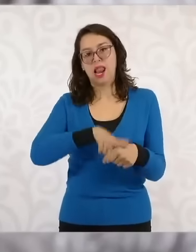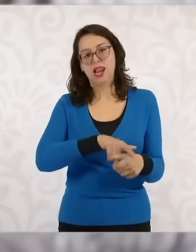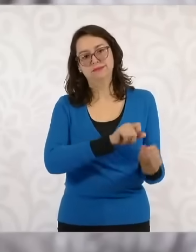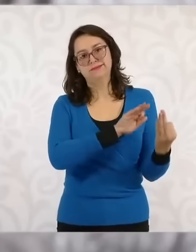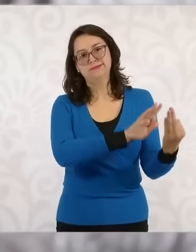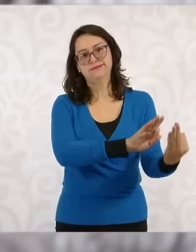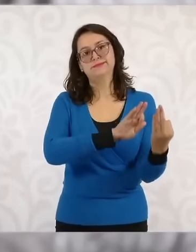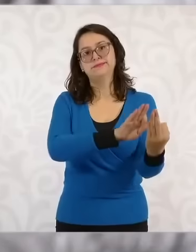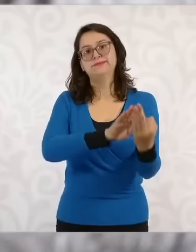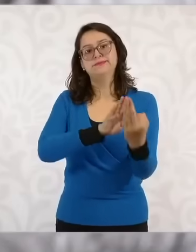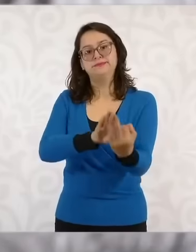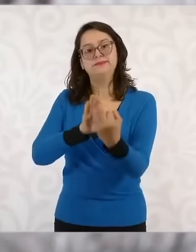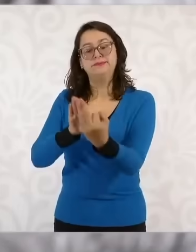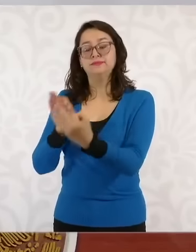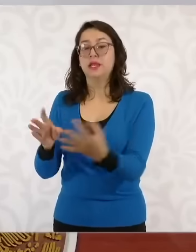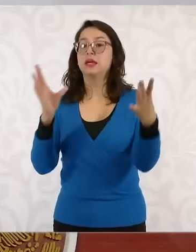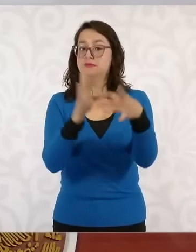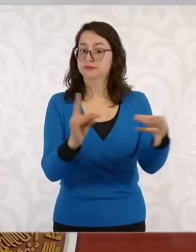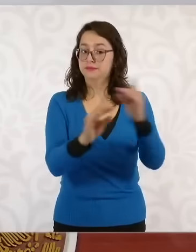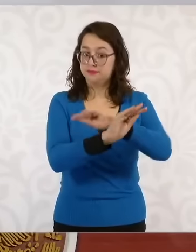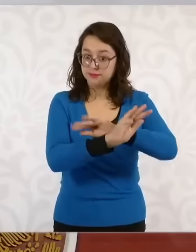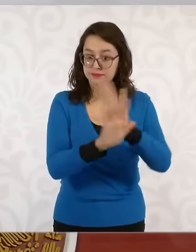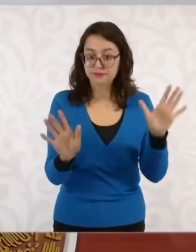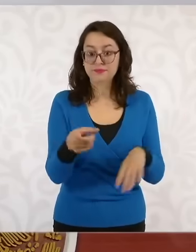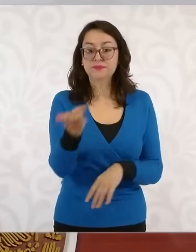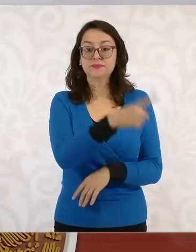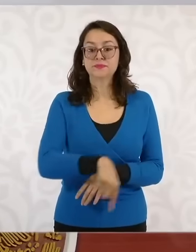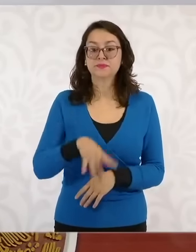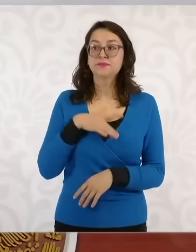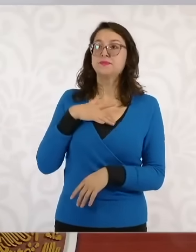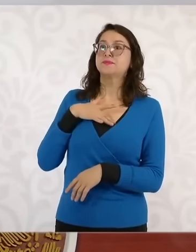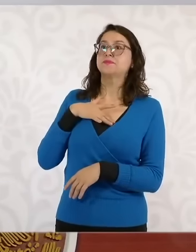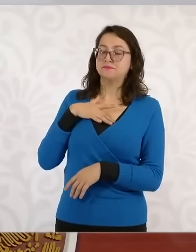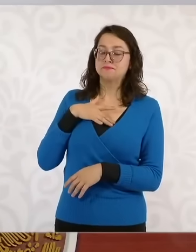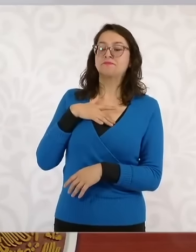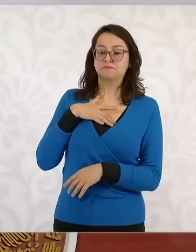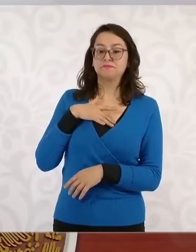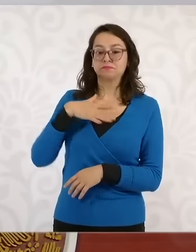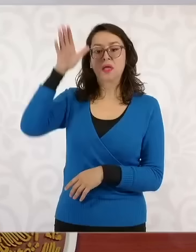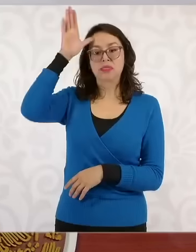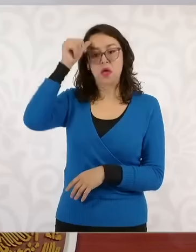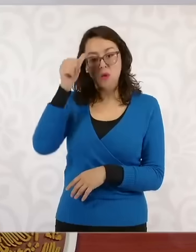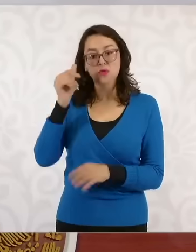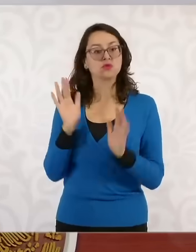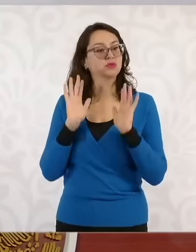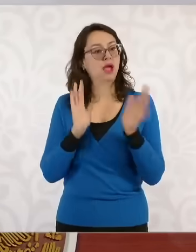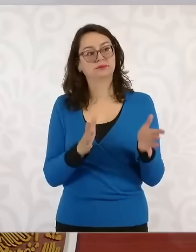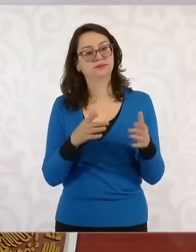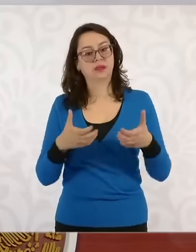Entonces, digamos, con eso acabaron ayer mismo. Este, los bloqueos creo que quedaban uno en